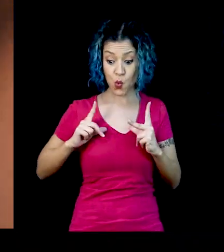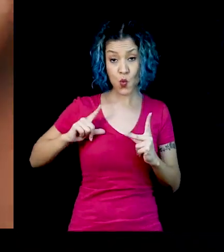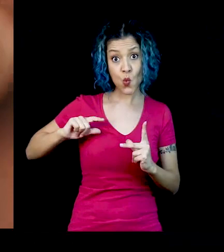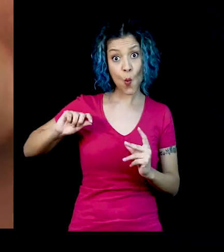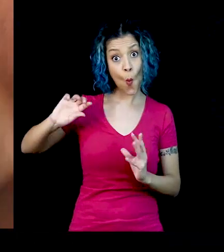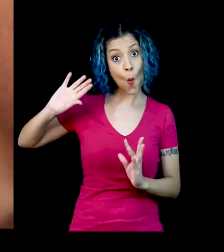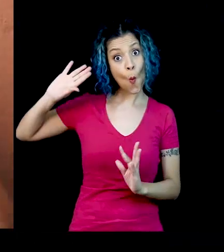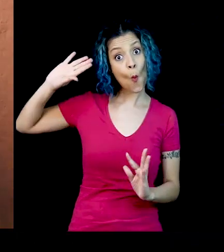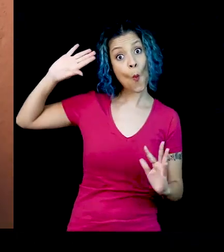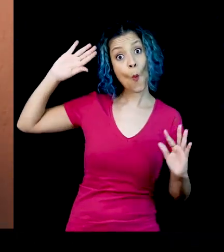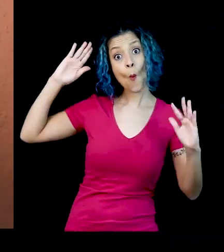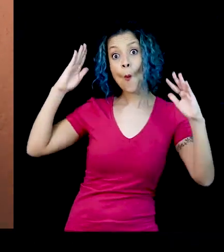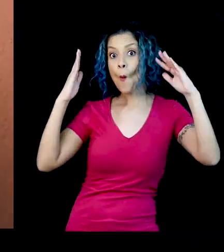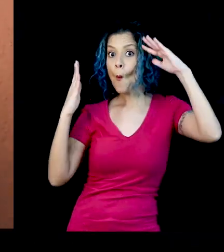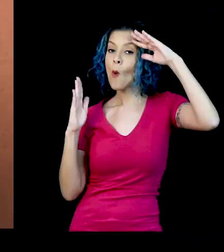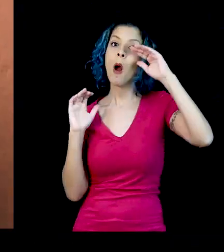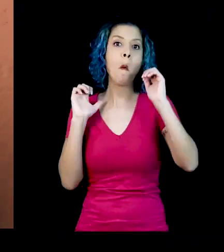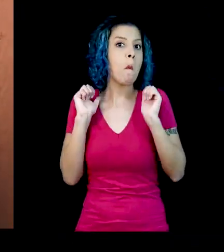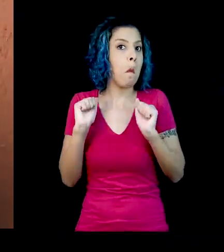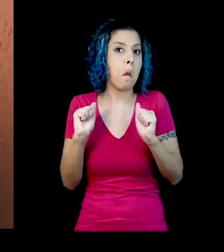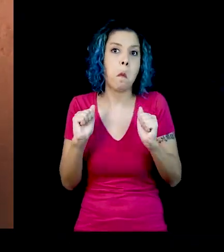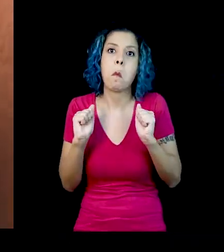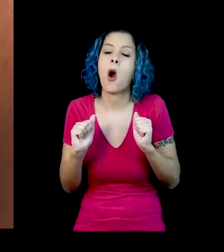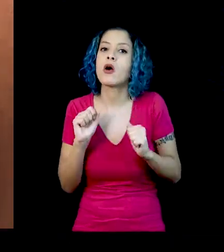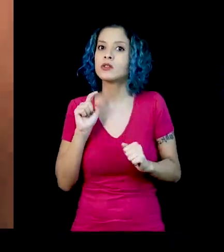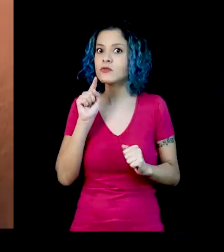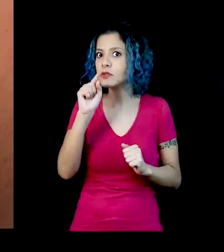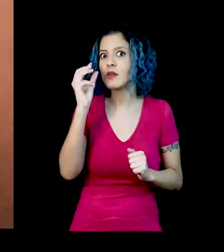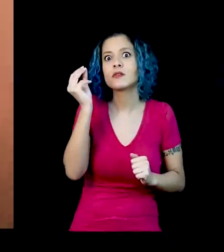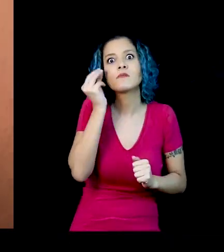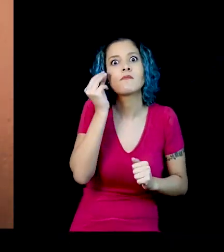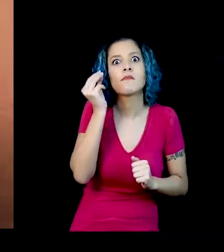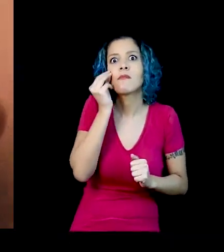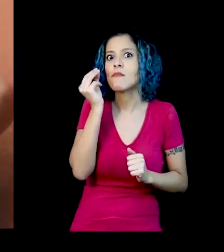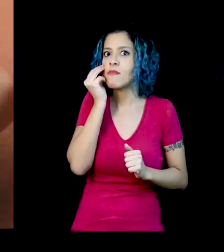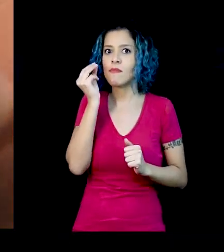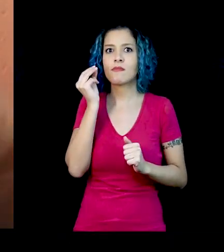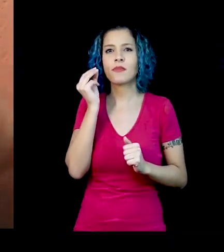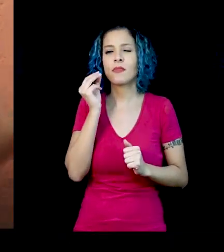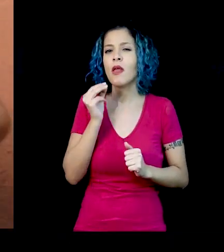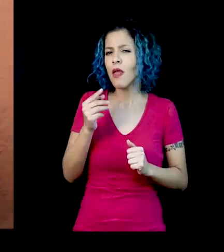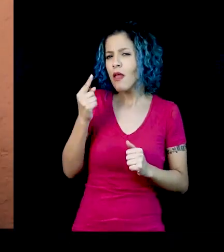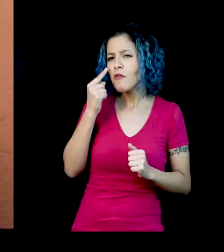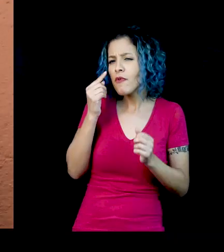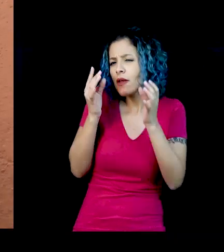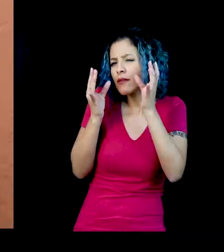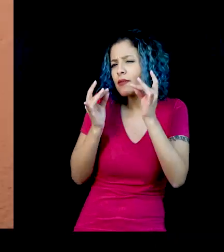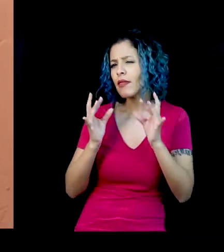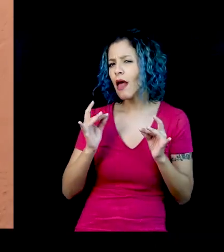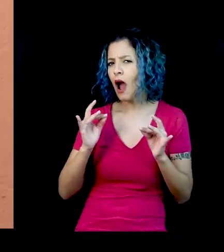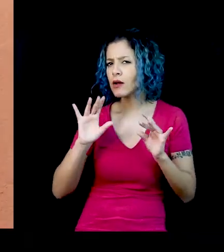Observe cada detalhe que muda.